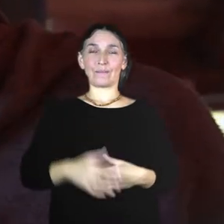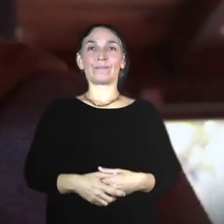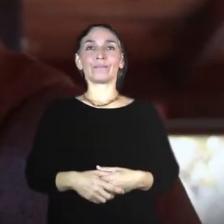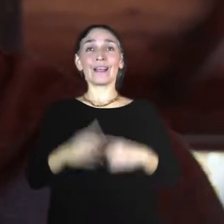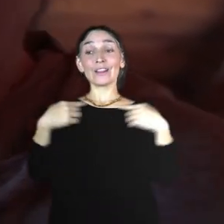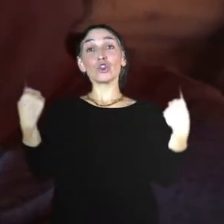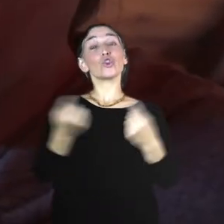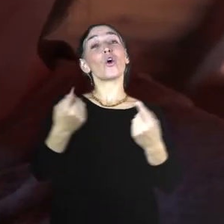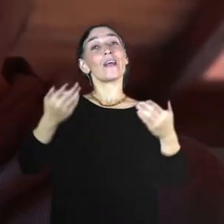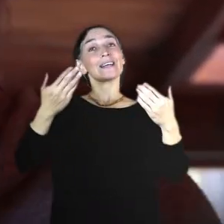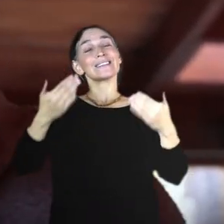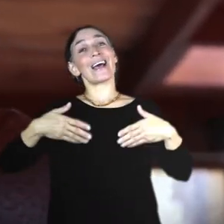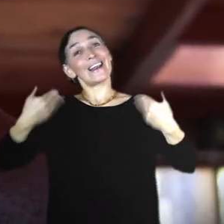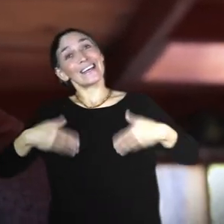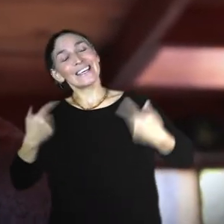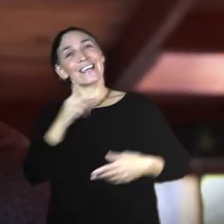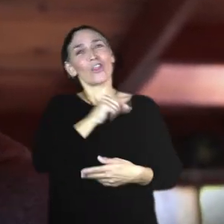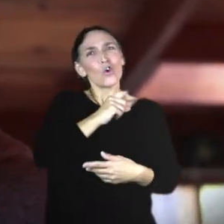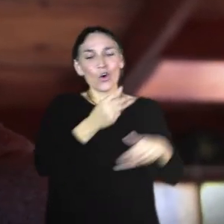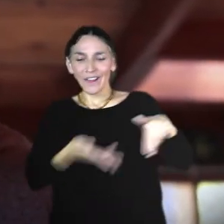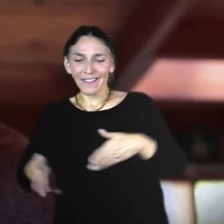Todas las alegrías y dolores en nuestros caminos nos han conducido hasta acá,